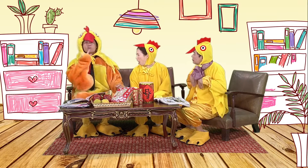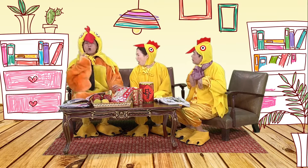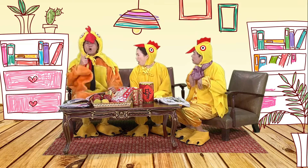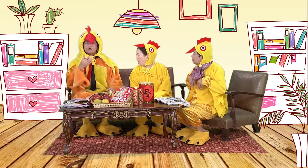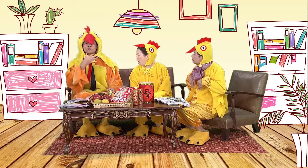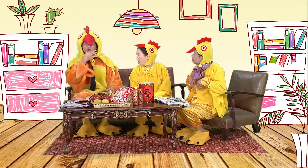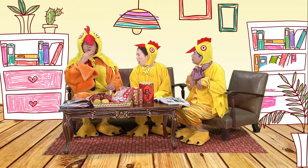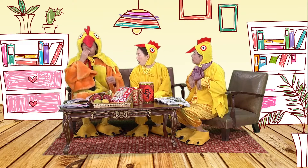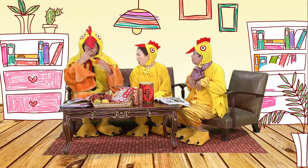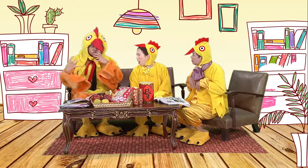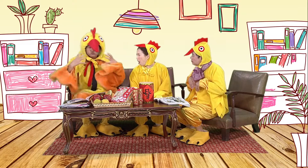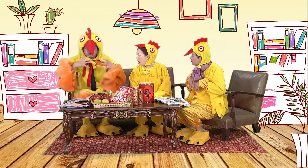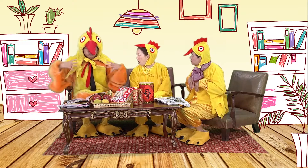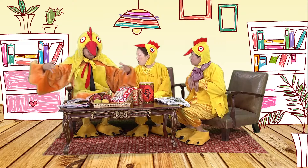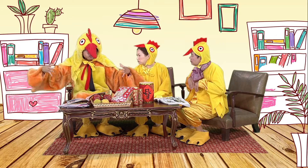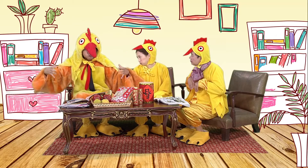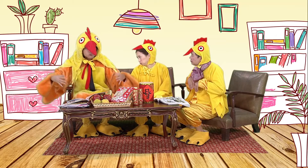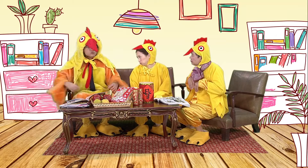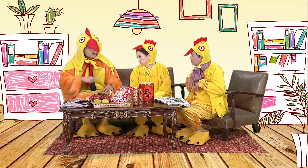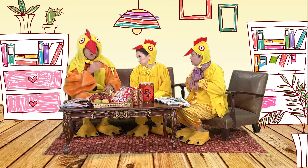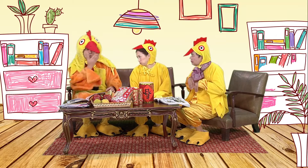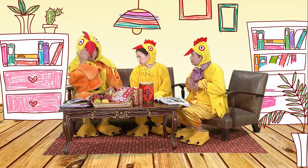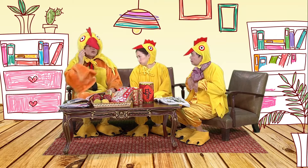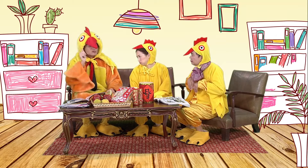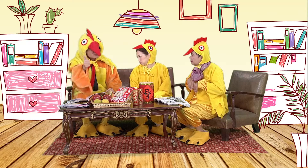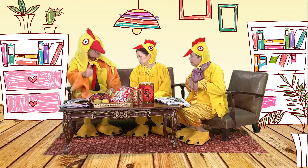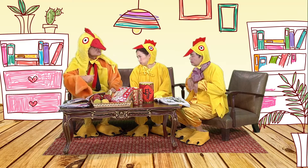你不是怕胖嗎 還是去旅遊好了